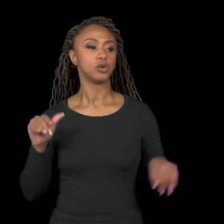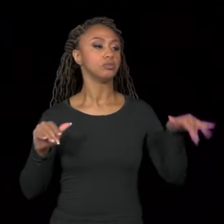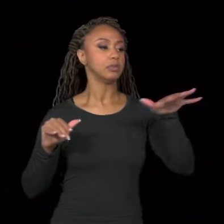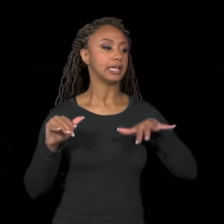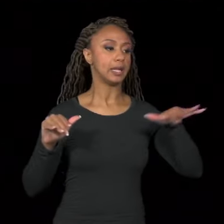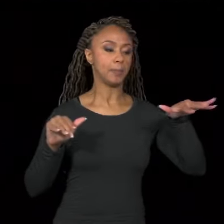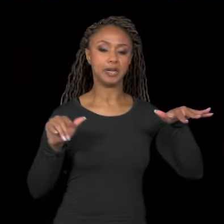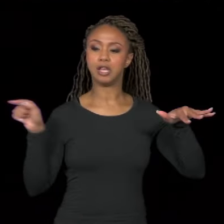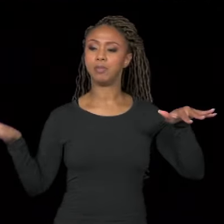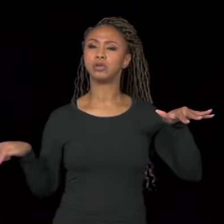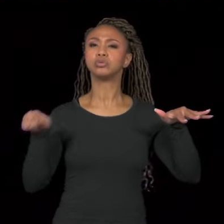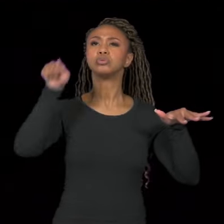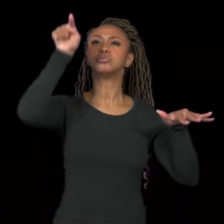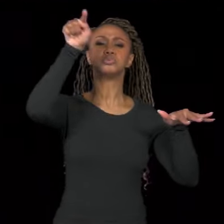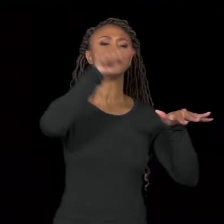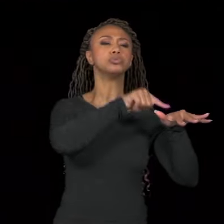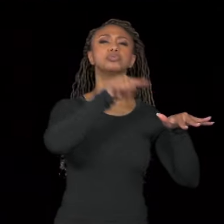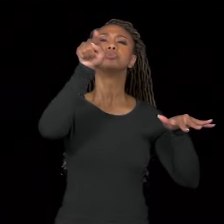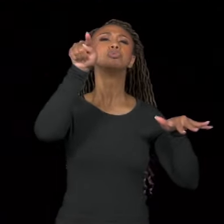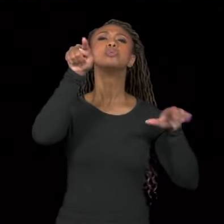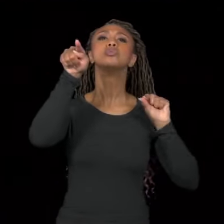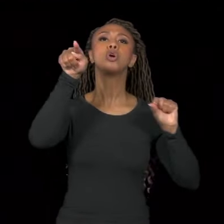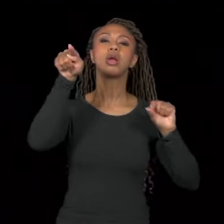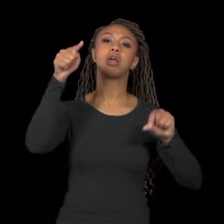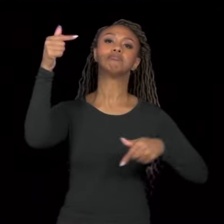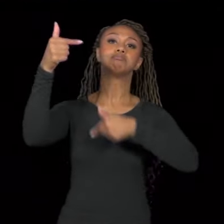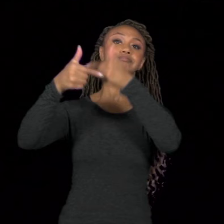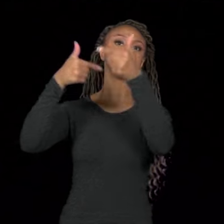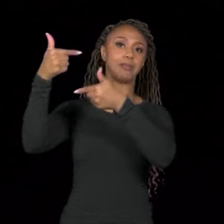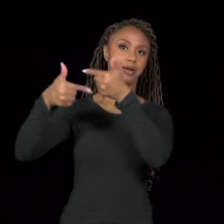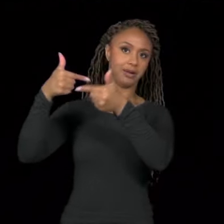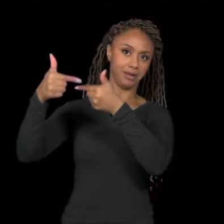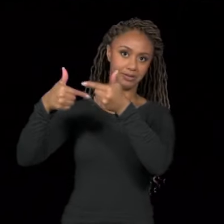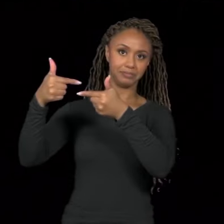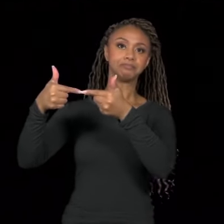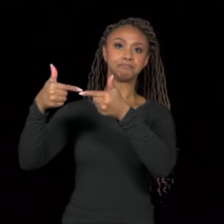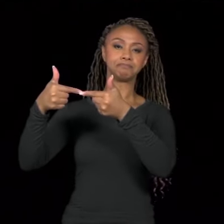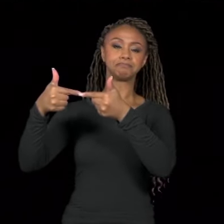QUANDO A GENTE VAI LER ESSE RELACIONAMENTO, A